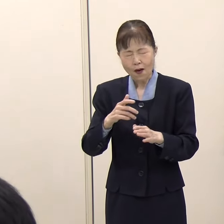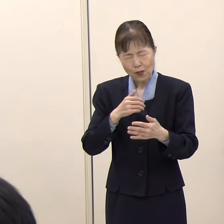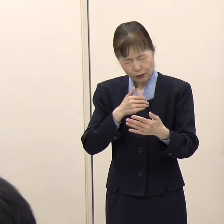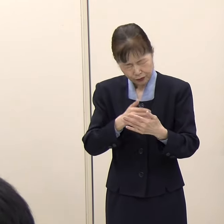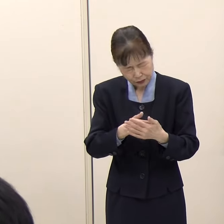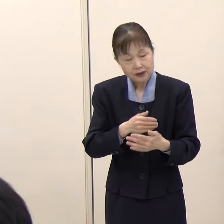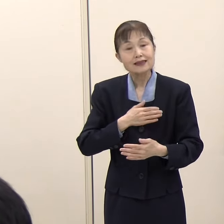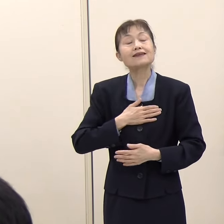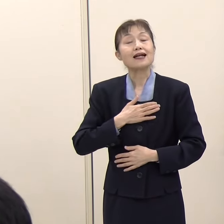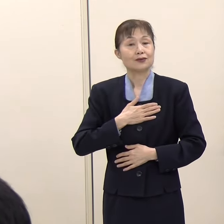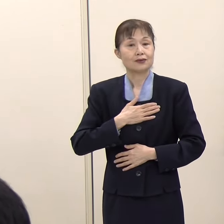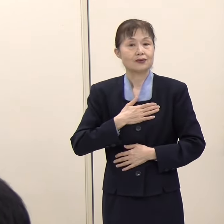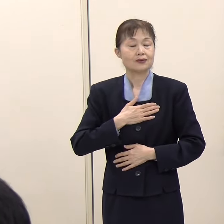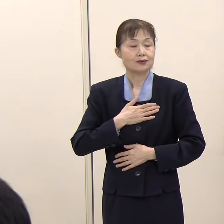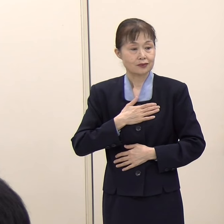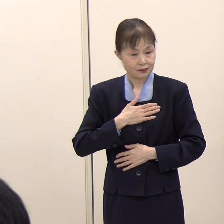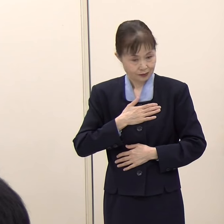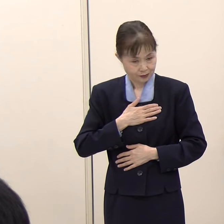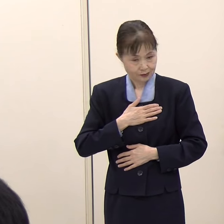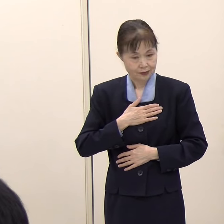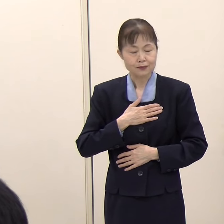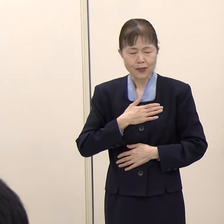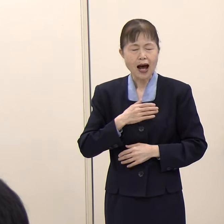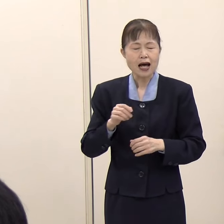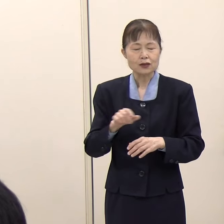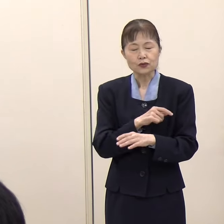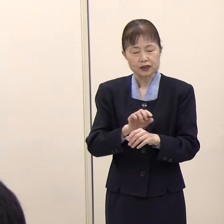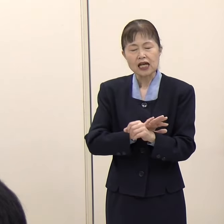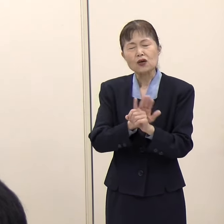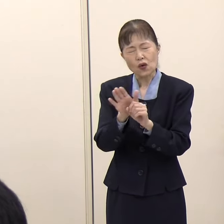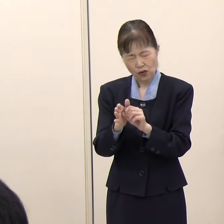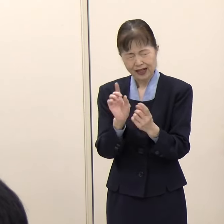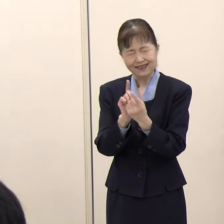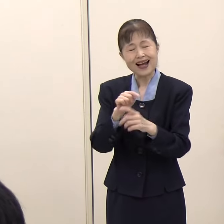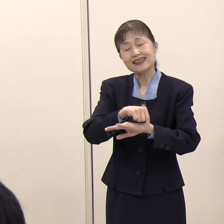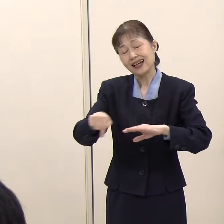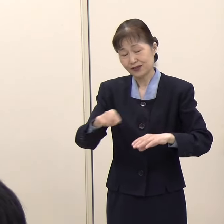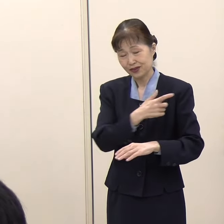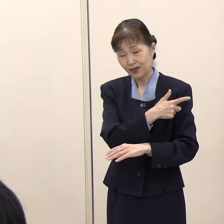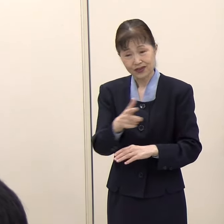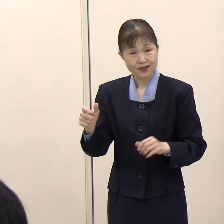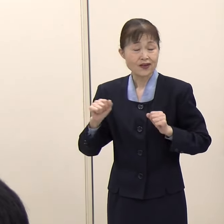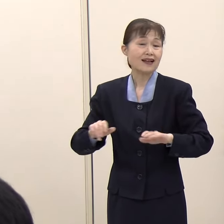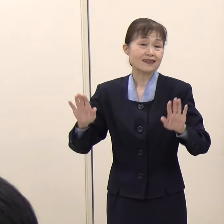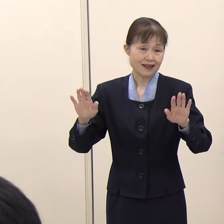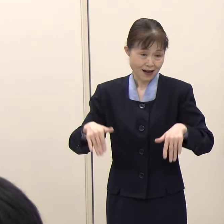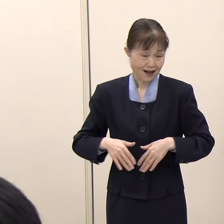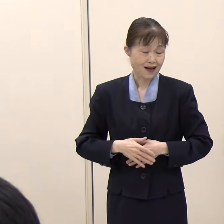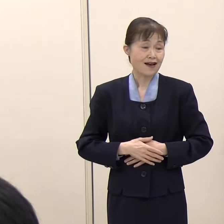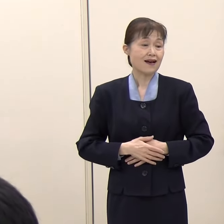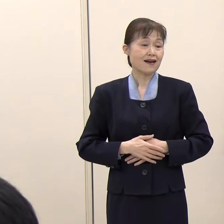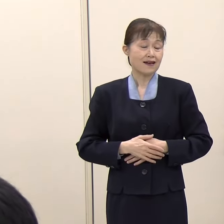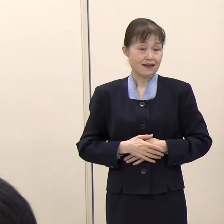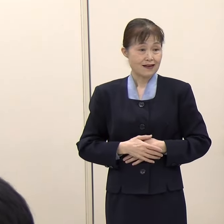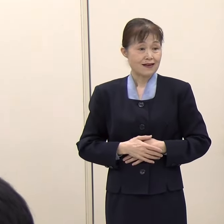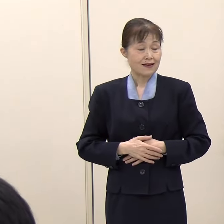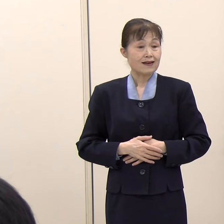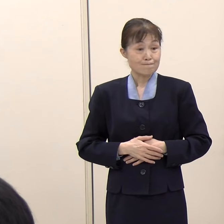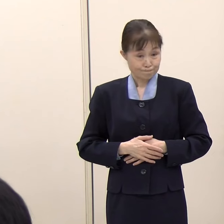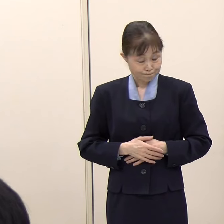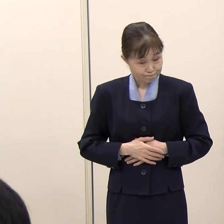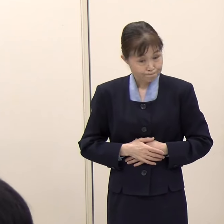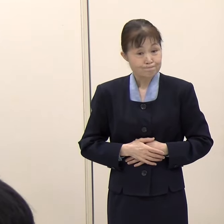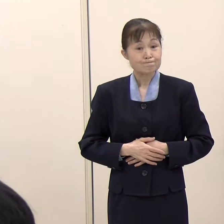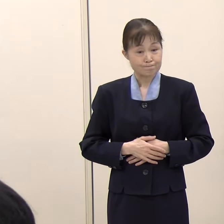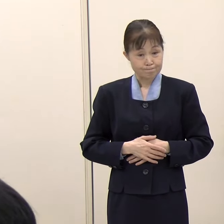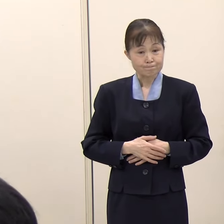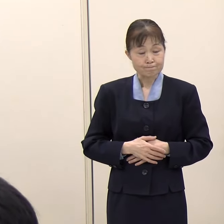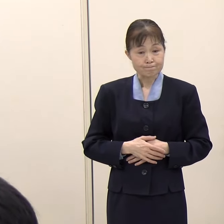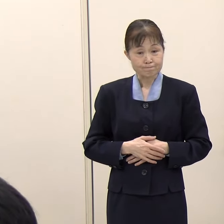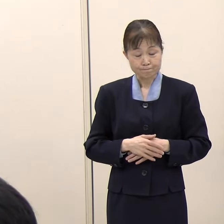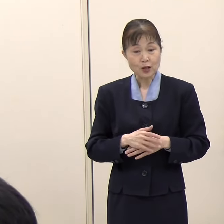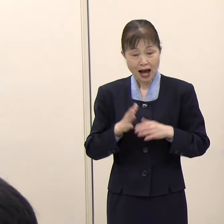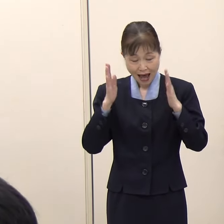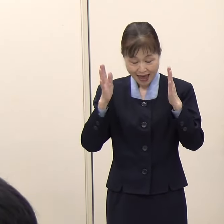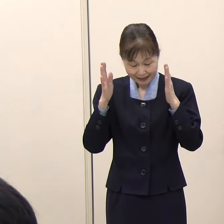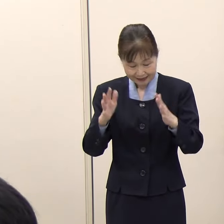この間、コロナの対策等々あったわけですが、それについて鋭意取り組みをされていると承知しています。